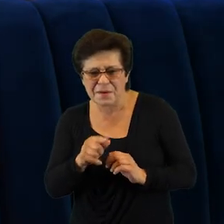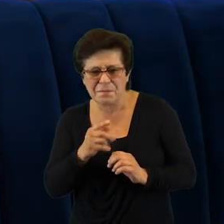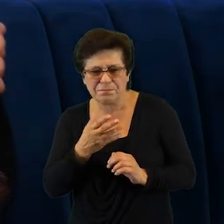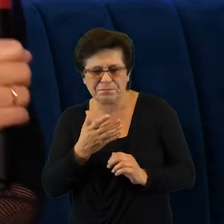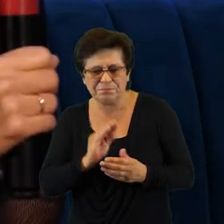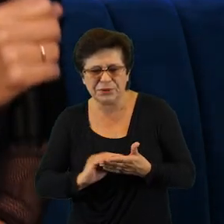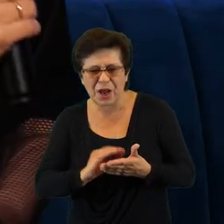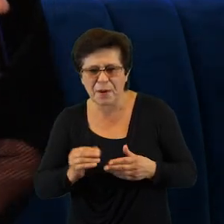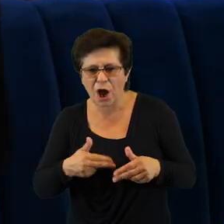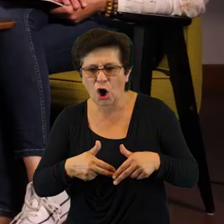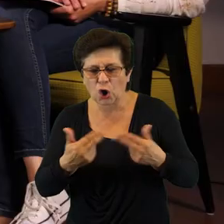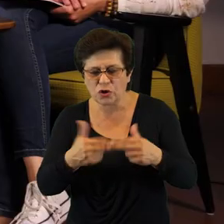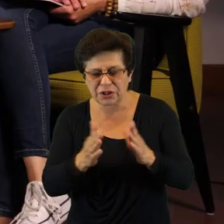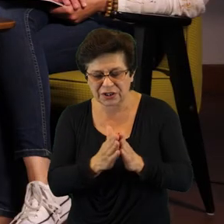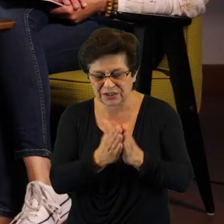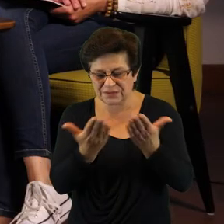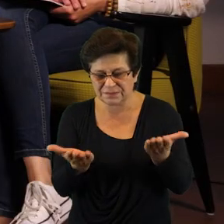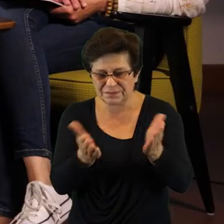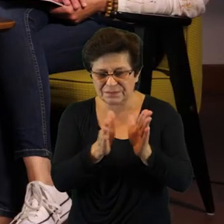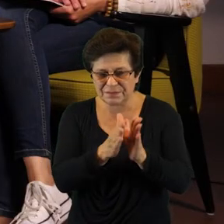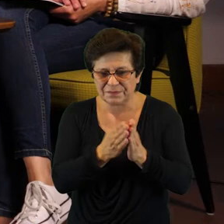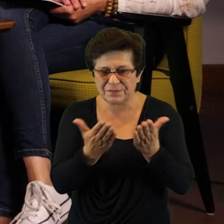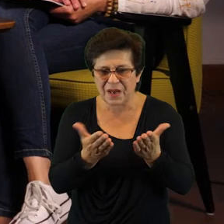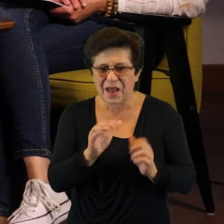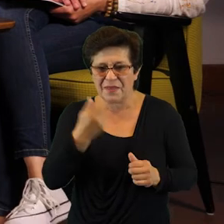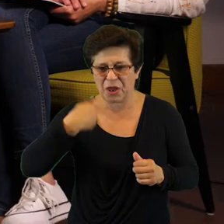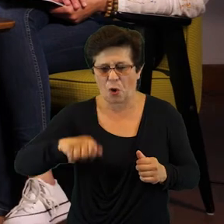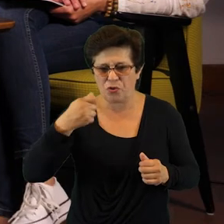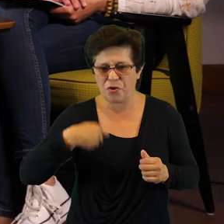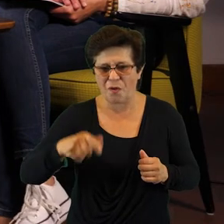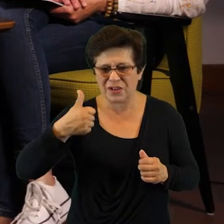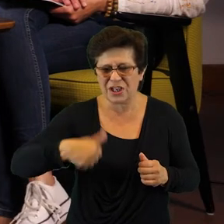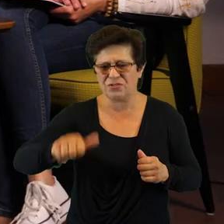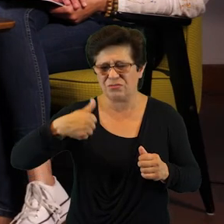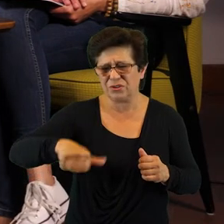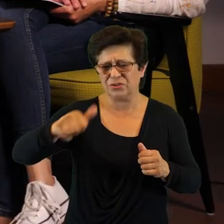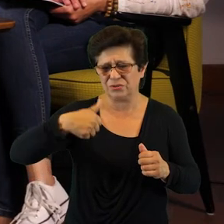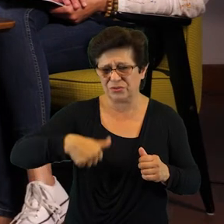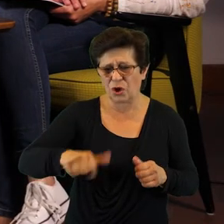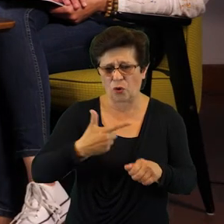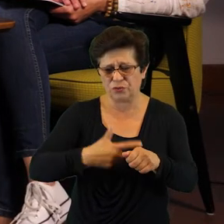i właśnie ukazujące się w wiadomościach od 1927 roku,